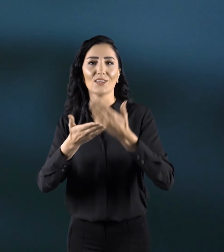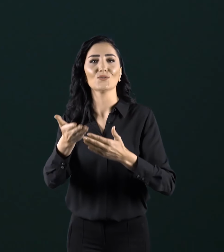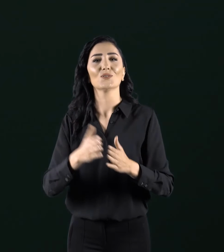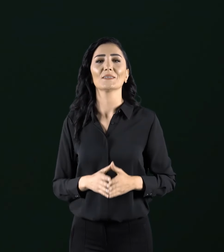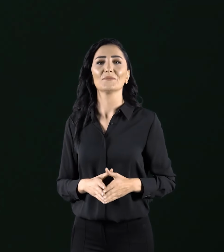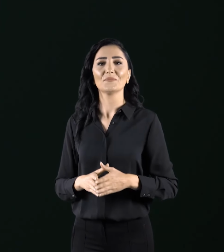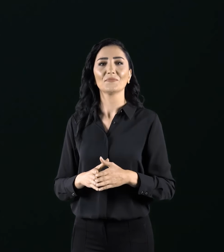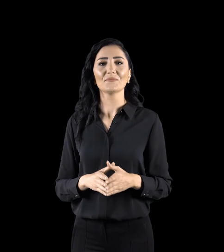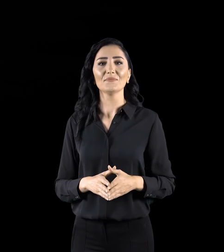sel.